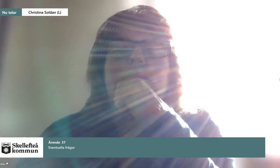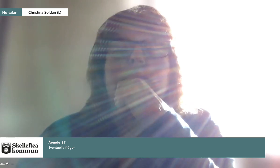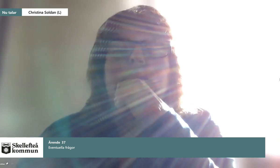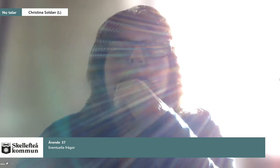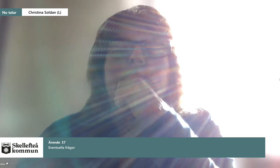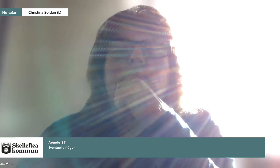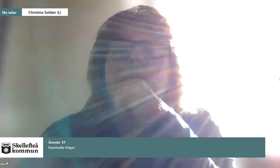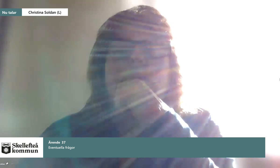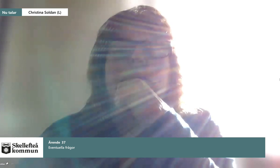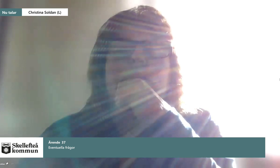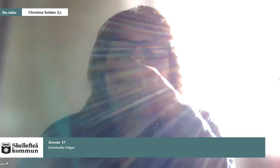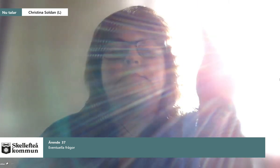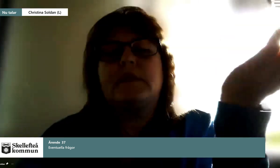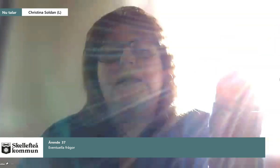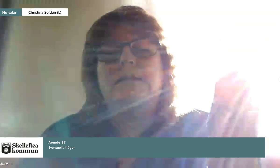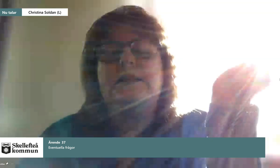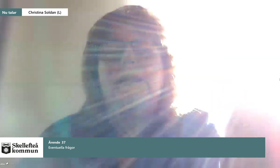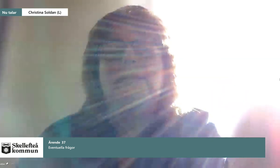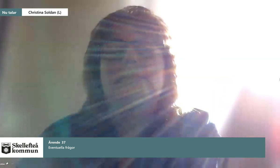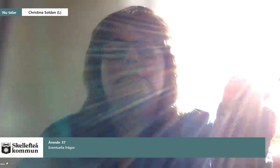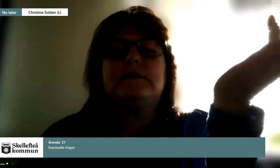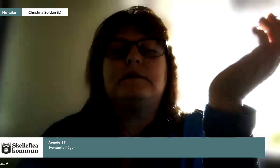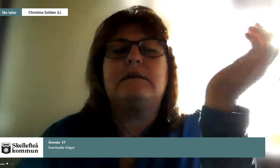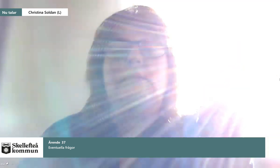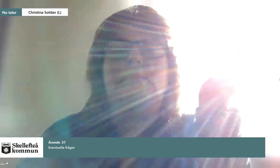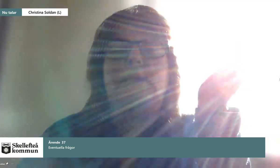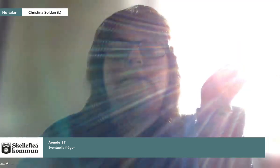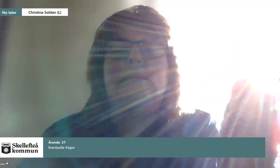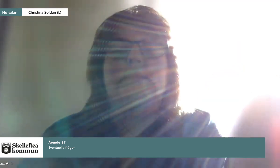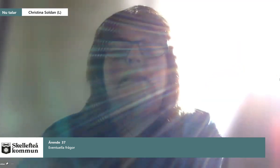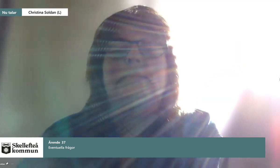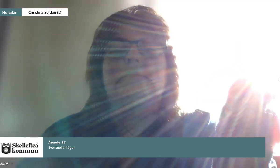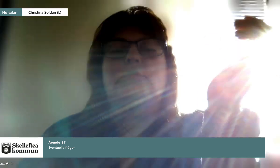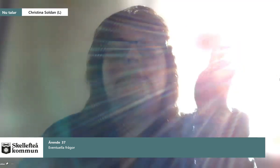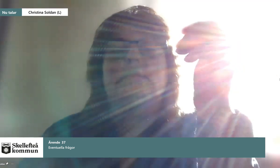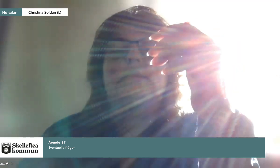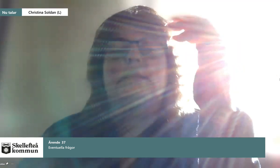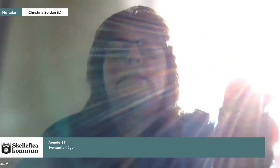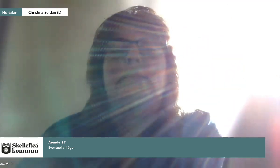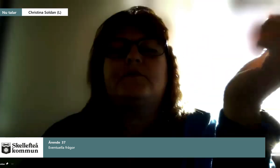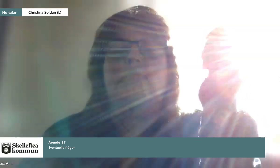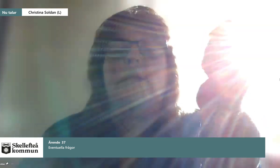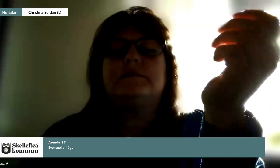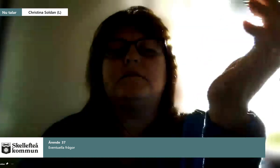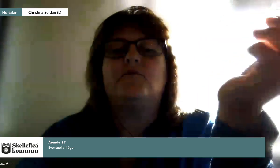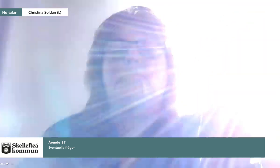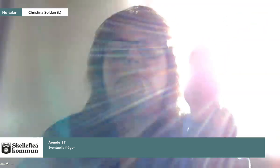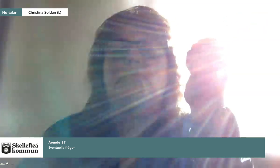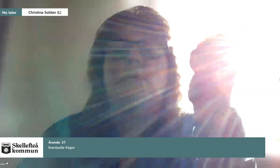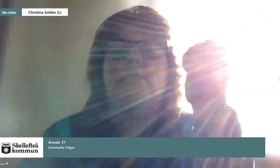Fråga Det är en tidsgräns och dels en gräns för maxnivå på Thomas